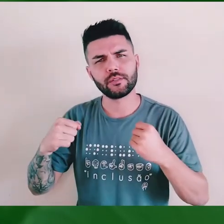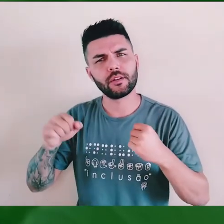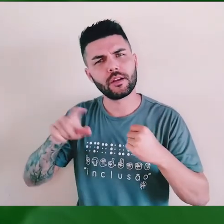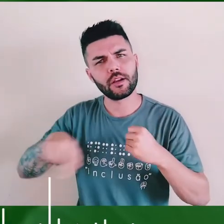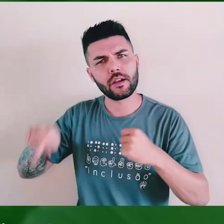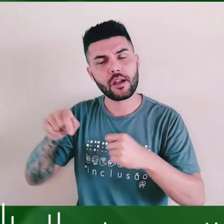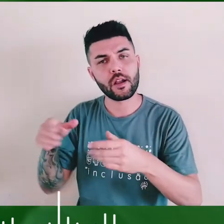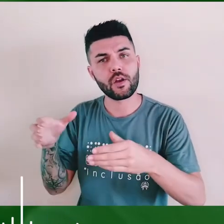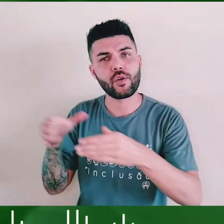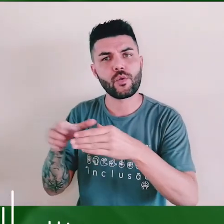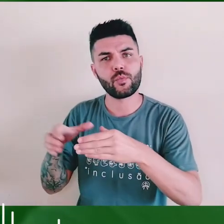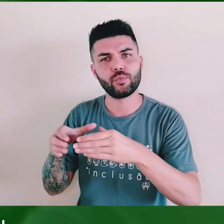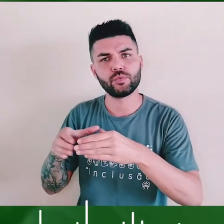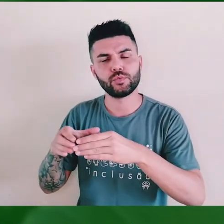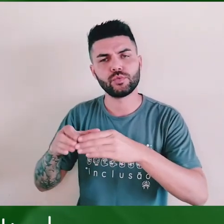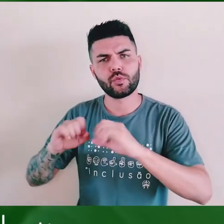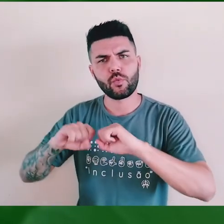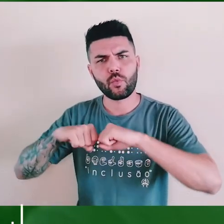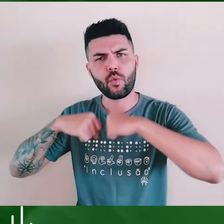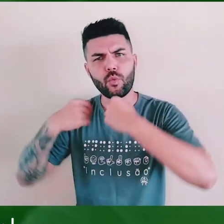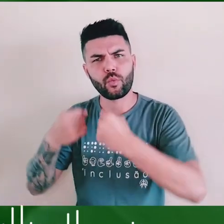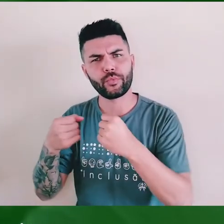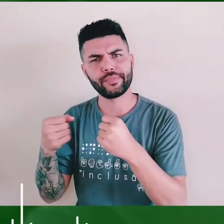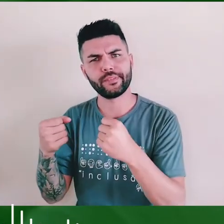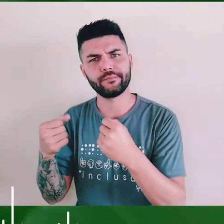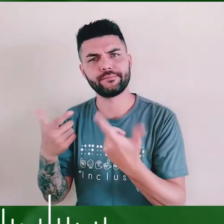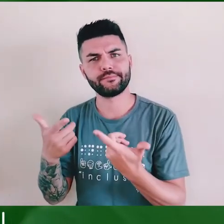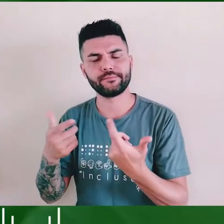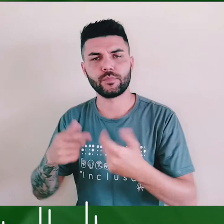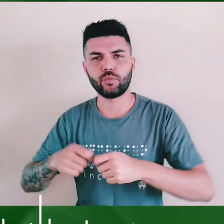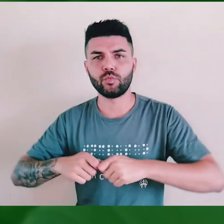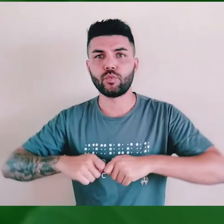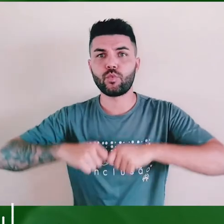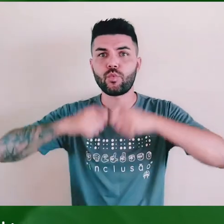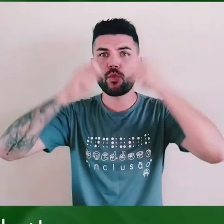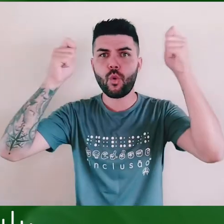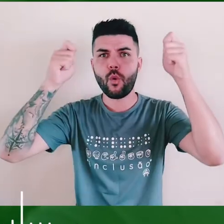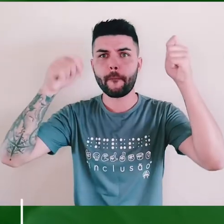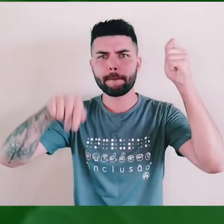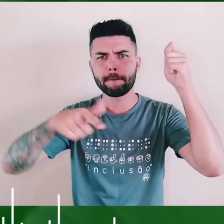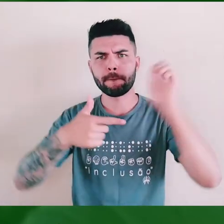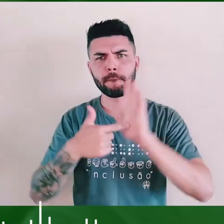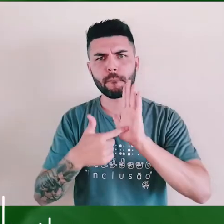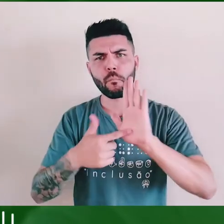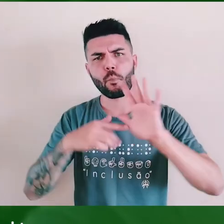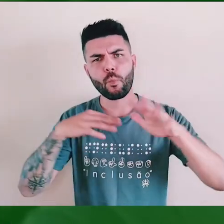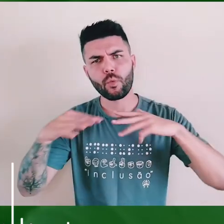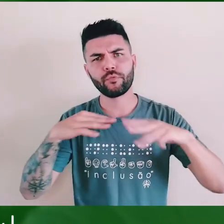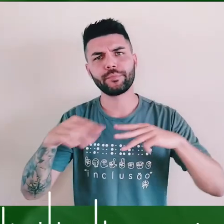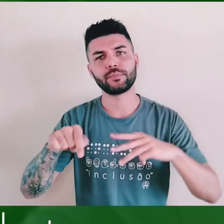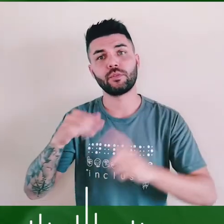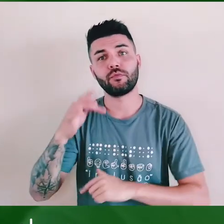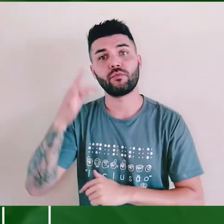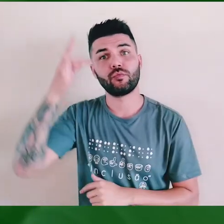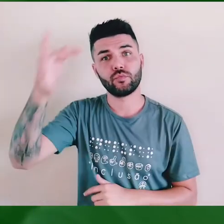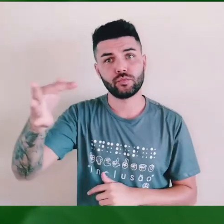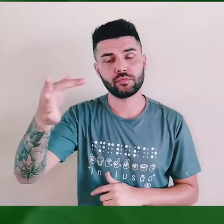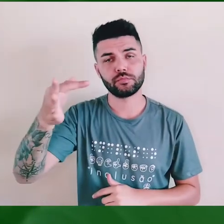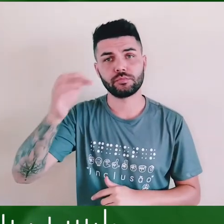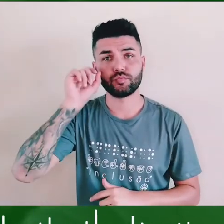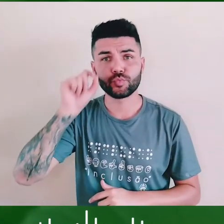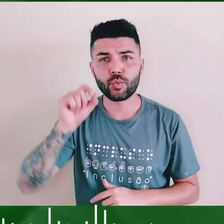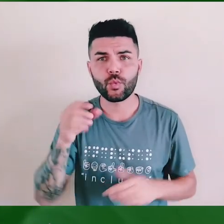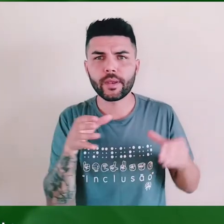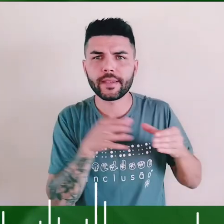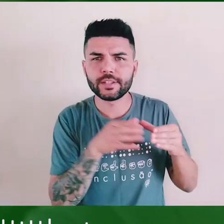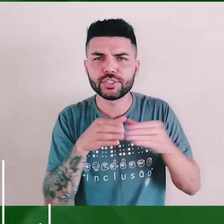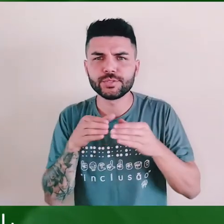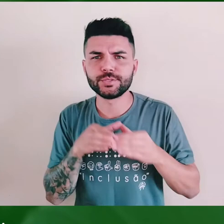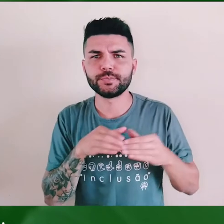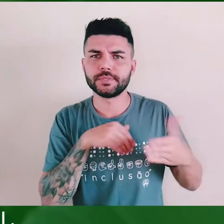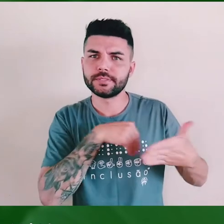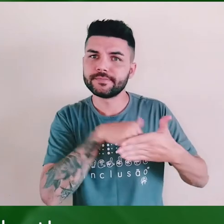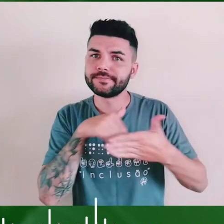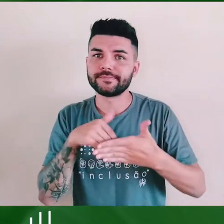trazer algo positivo? Como você enxerga que os times possam fazer para que isso seja cada